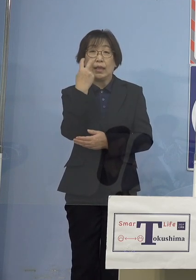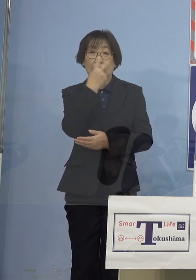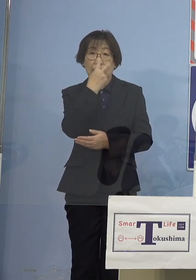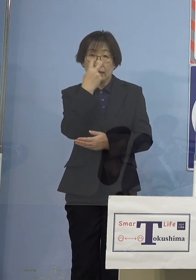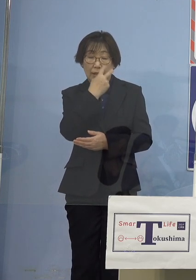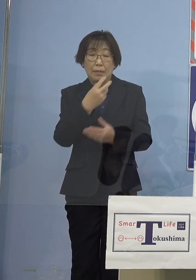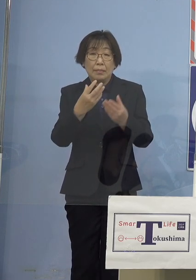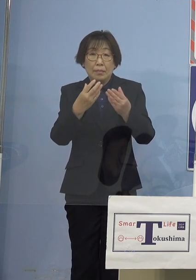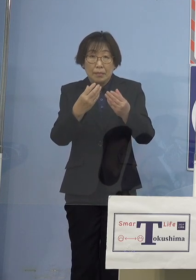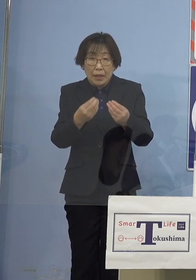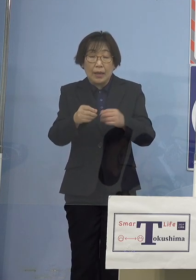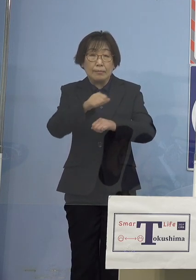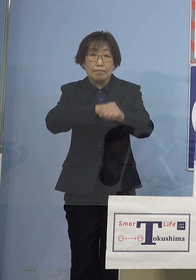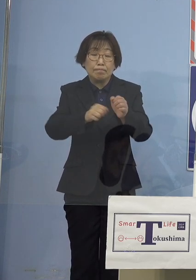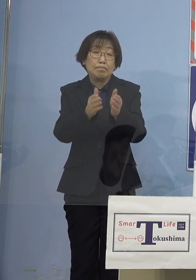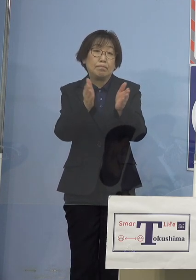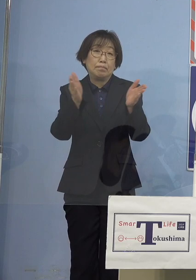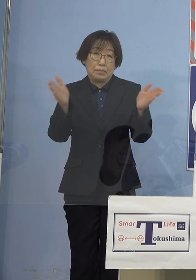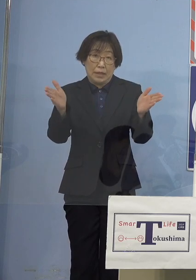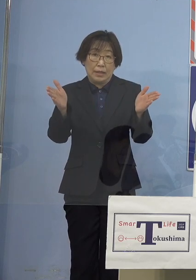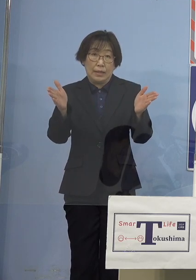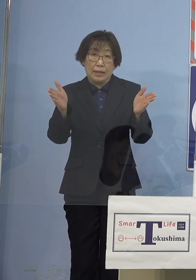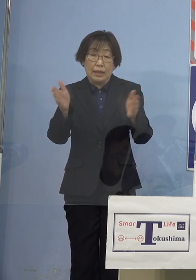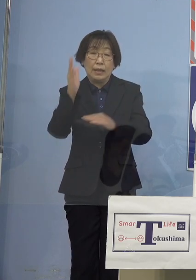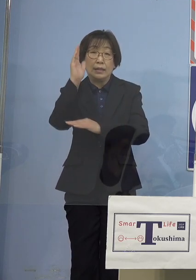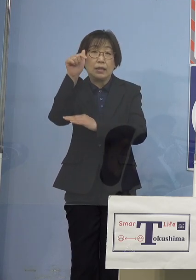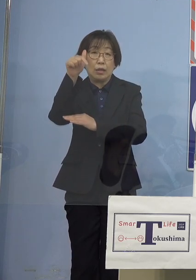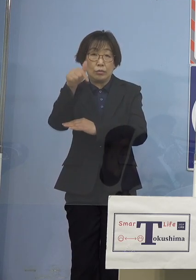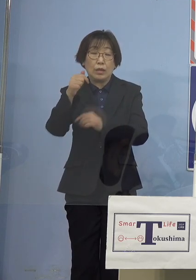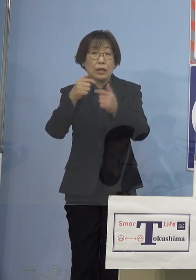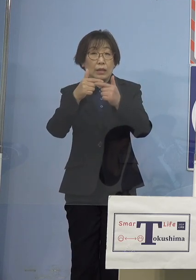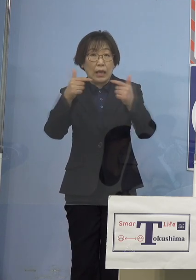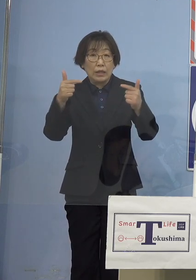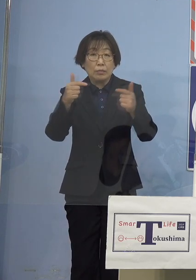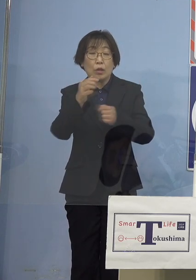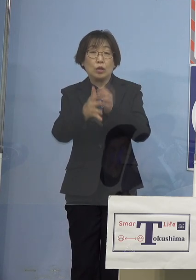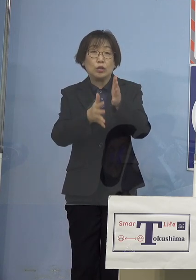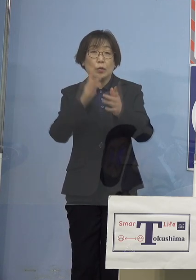現在、政府が大規模スポーツイベントや観光分野